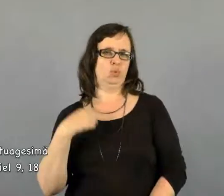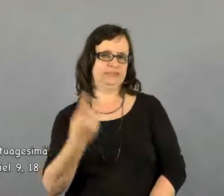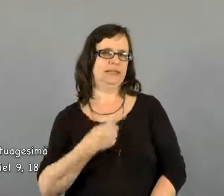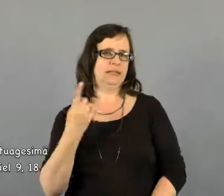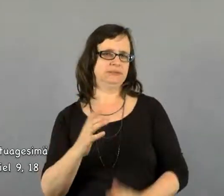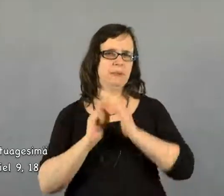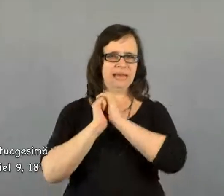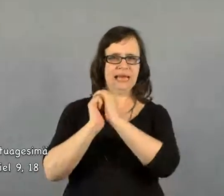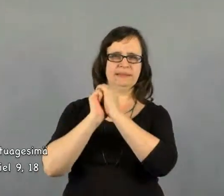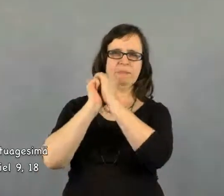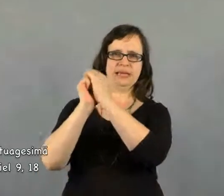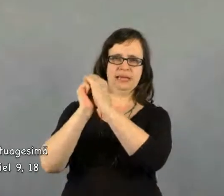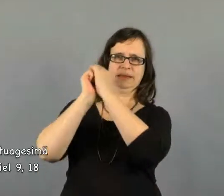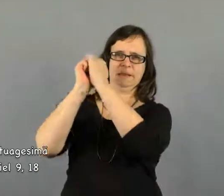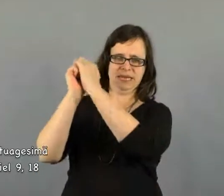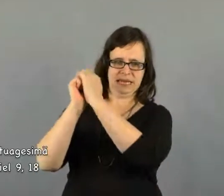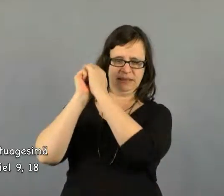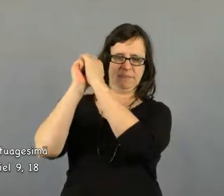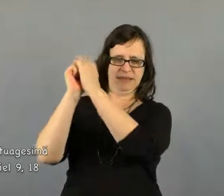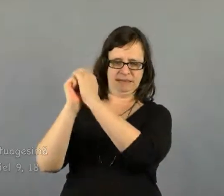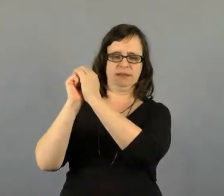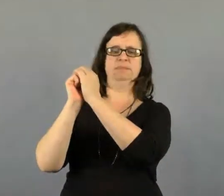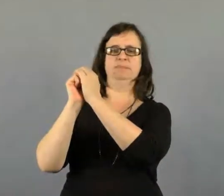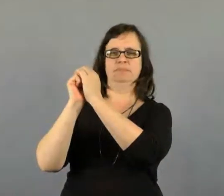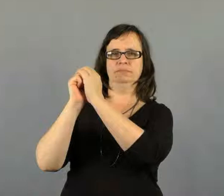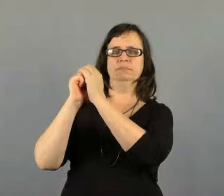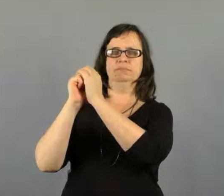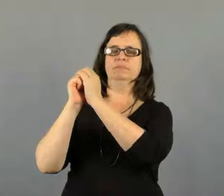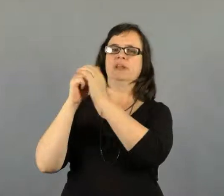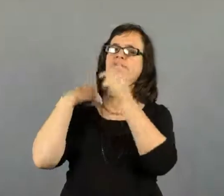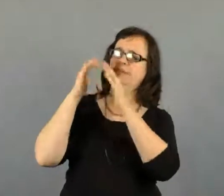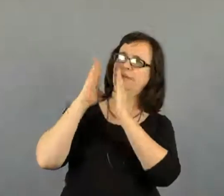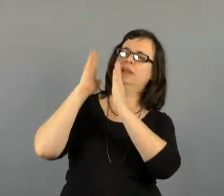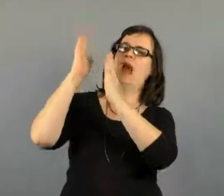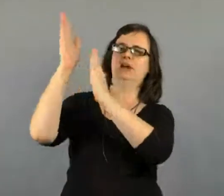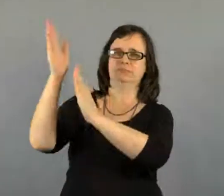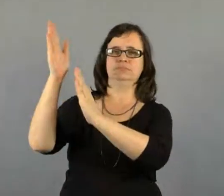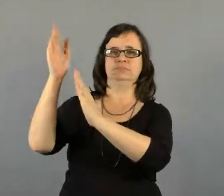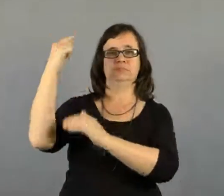Wir beten und flehen zu Gott